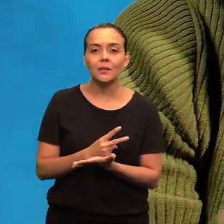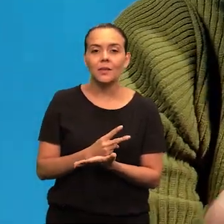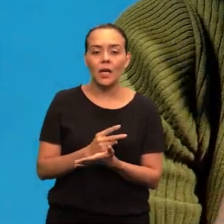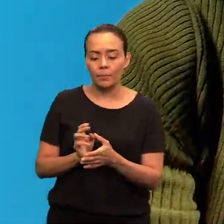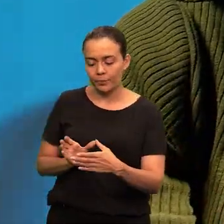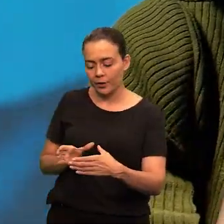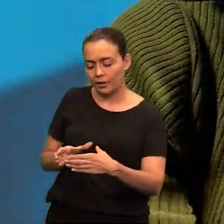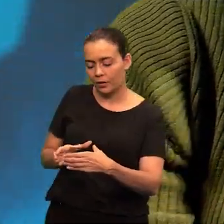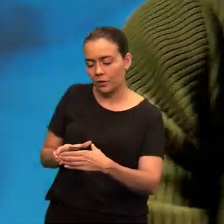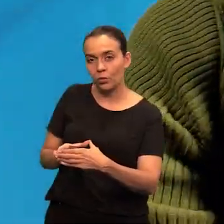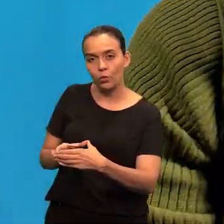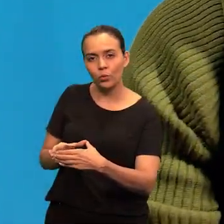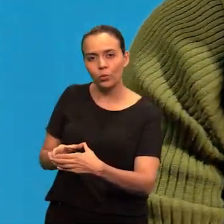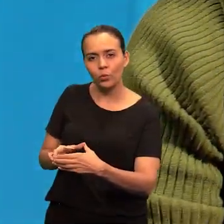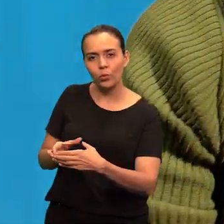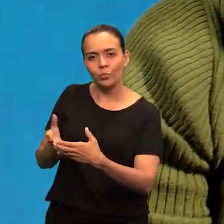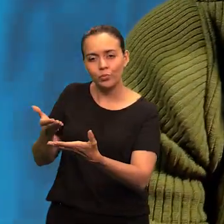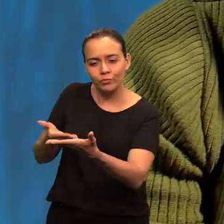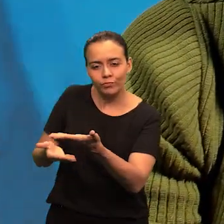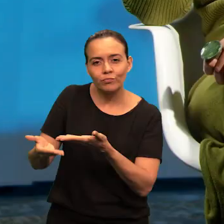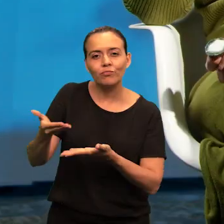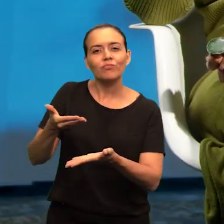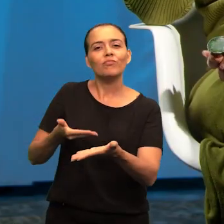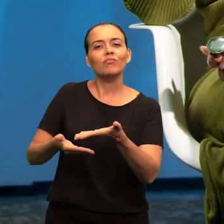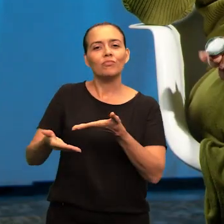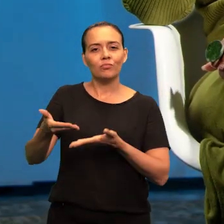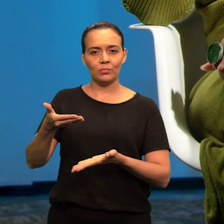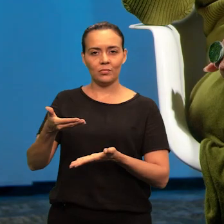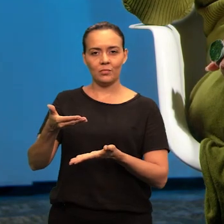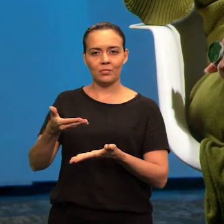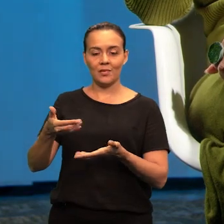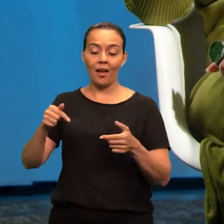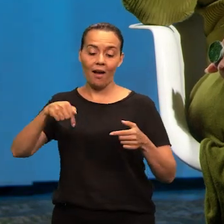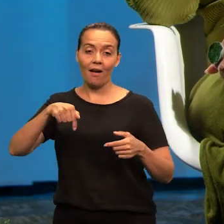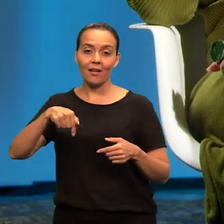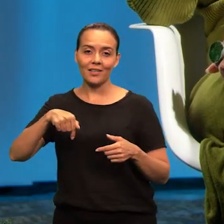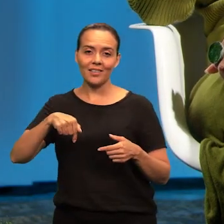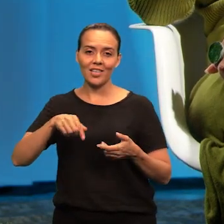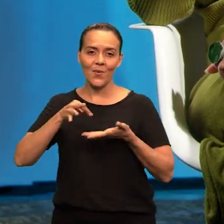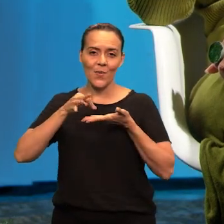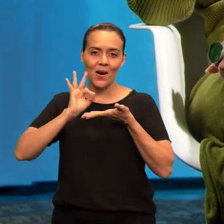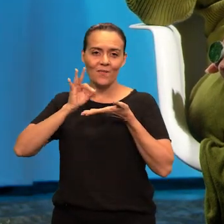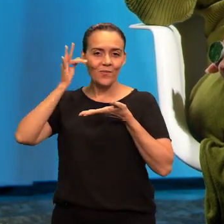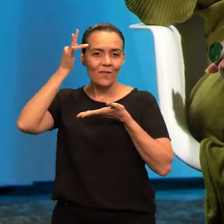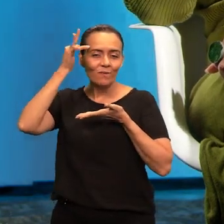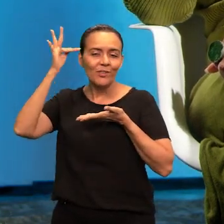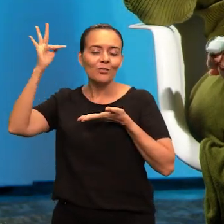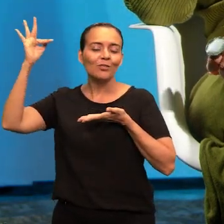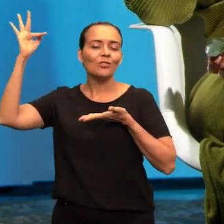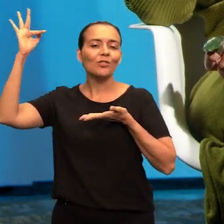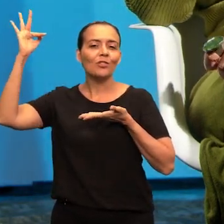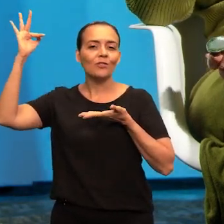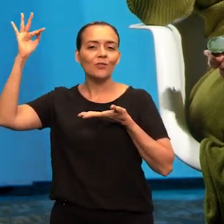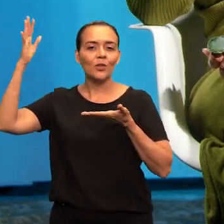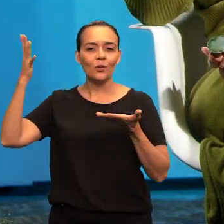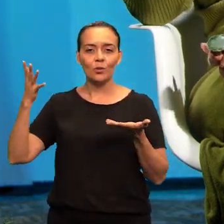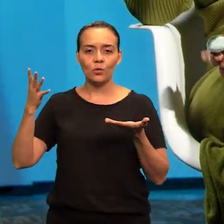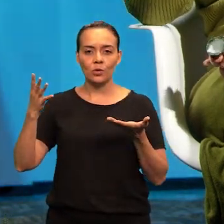por muitos grupos, o tempo inteiro. Um programa como o Café Filosófico, é um programa que chega,